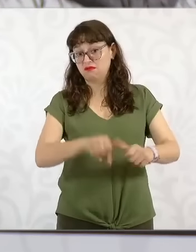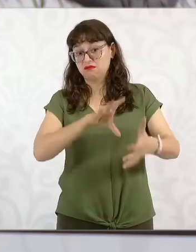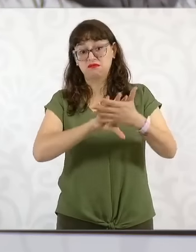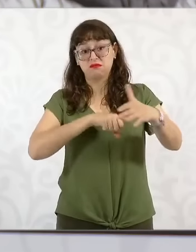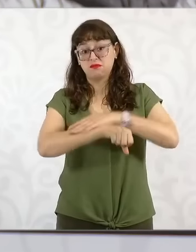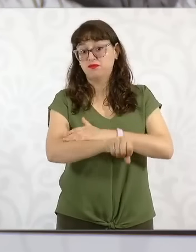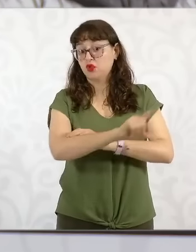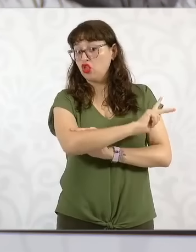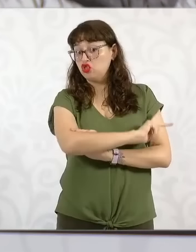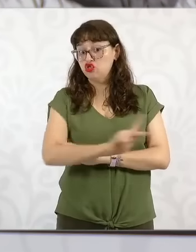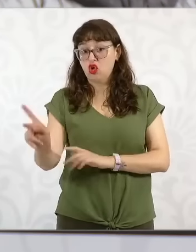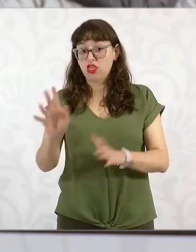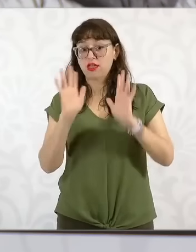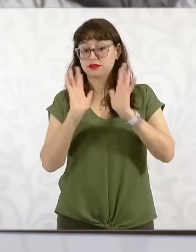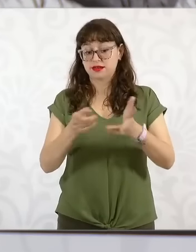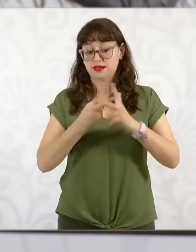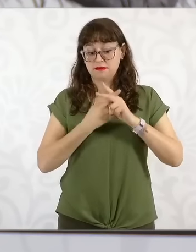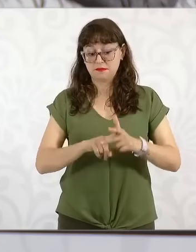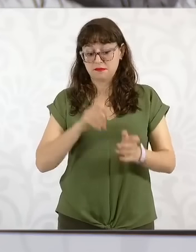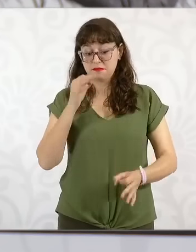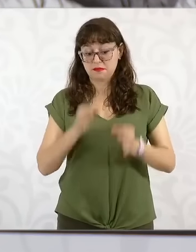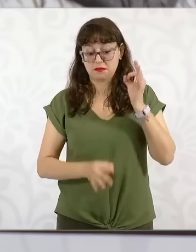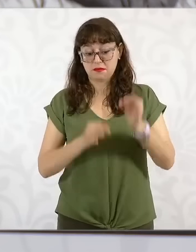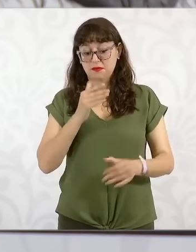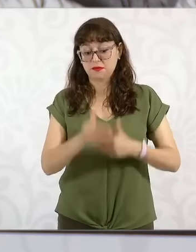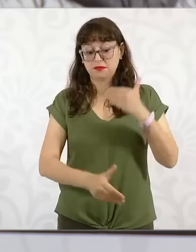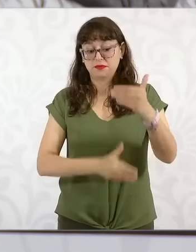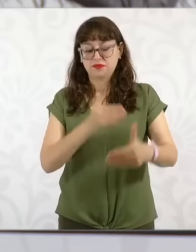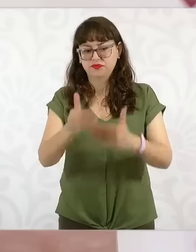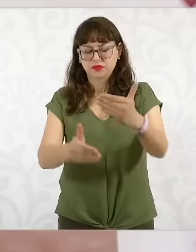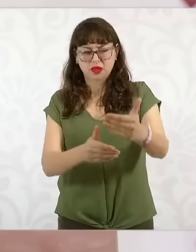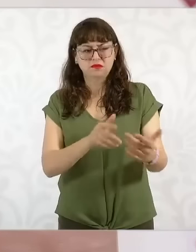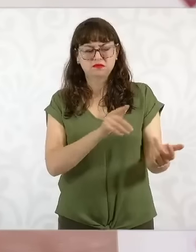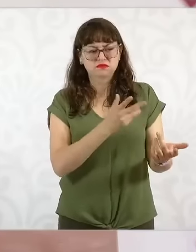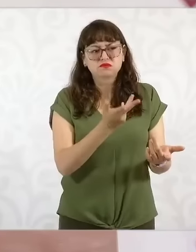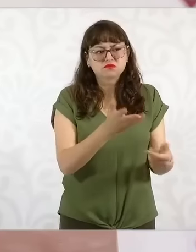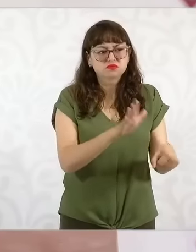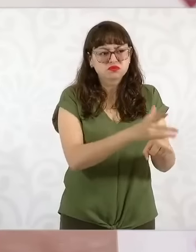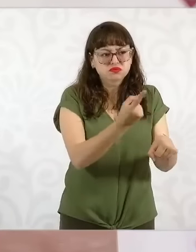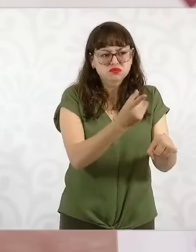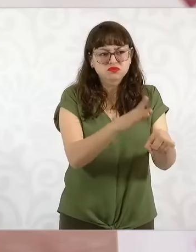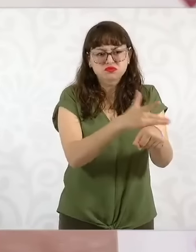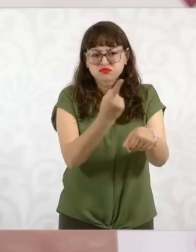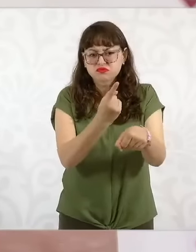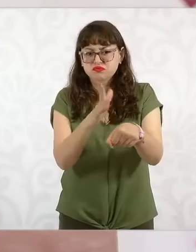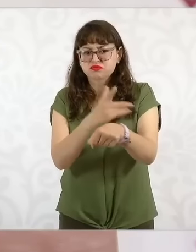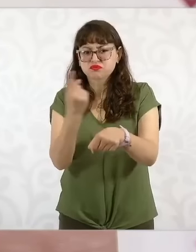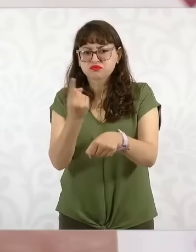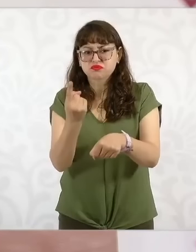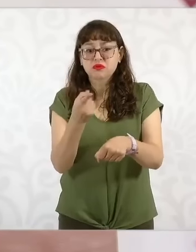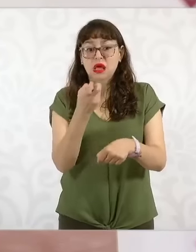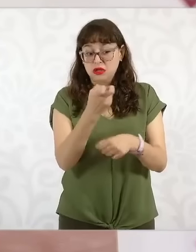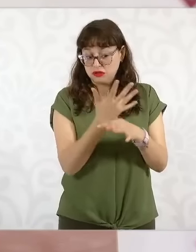Lo que refieren varias entrevistas y declaraciones es que ellos sentían, literalmente lo mencionan